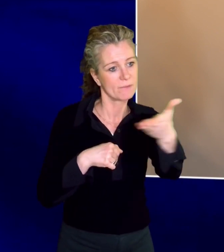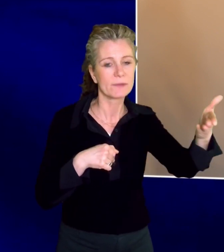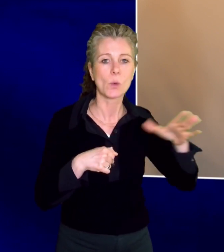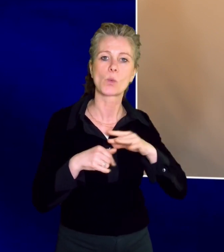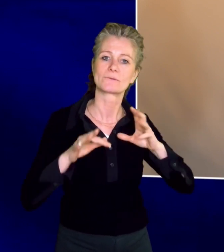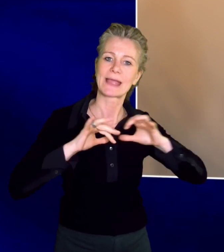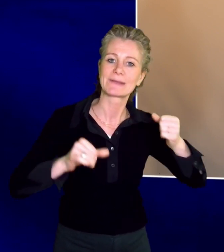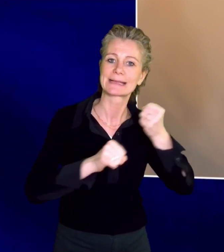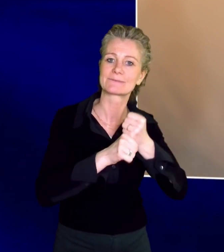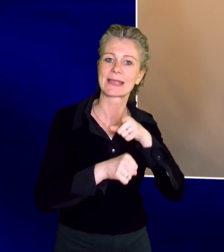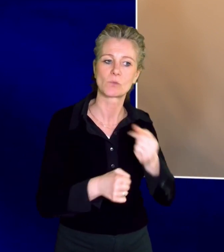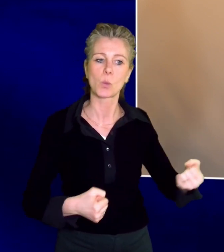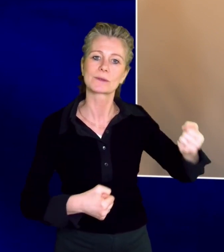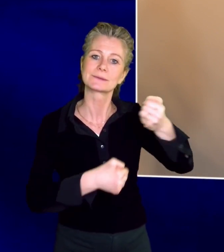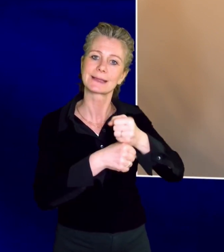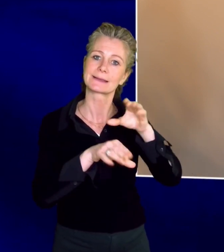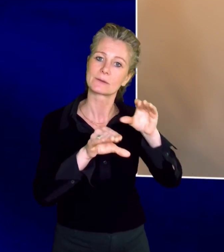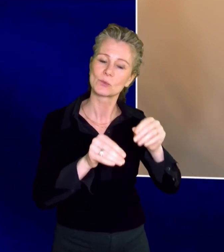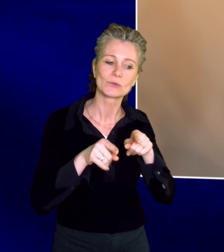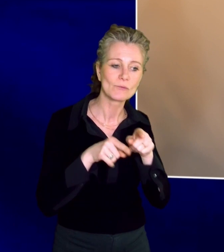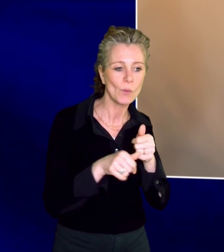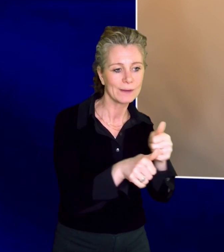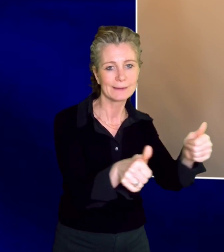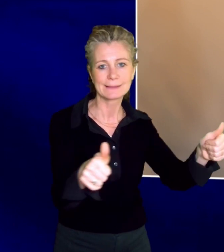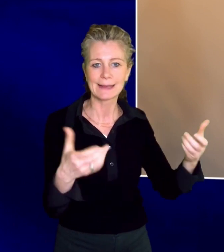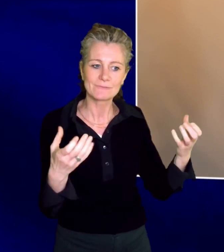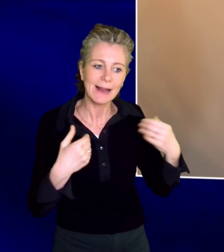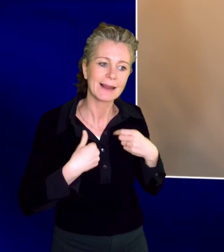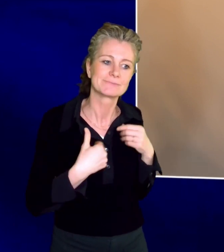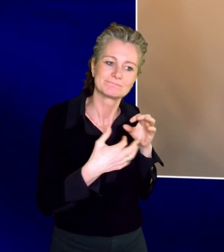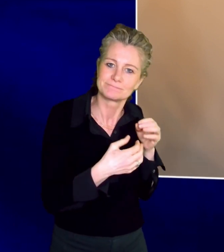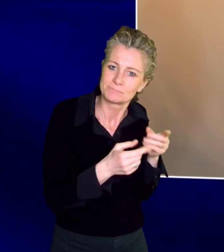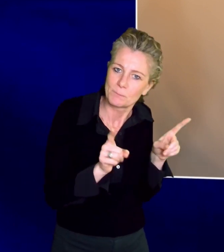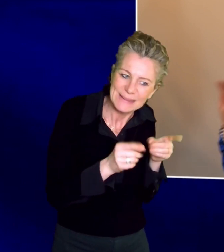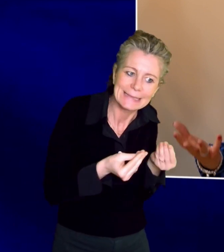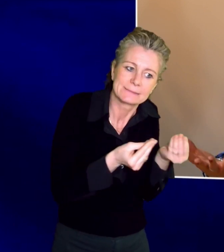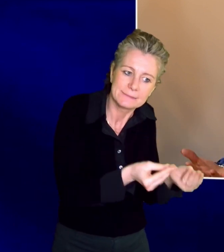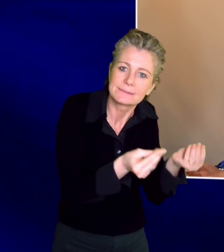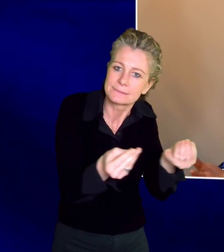en daar voor iedereen van betekenis zijn. Dat zit 'm ook in... Ik heb ook twee kinderen.